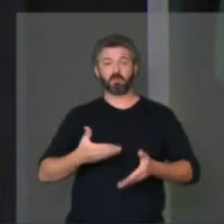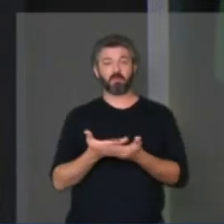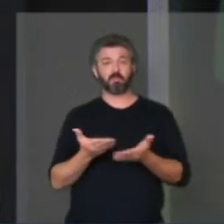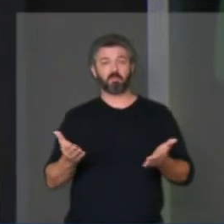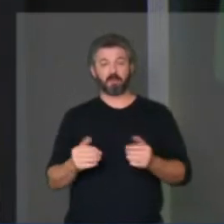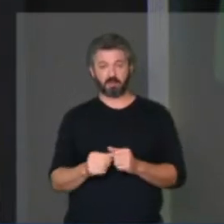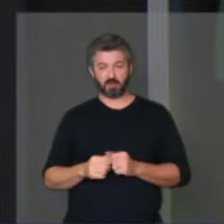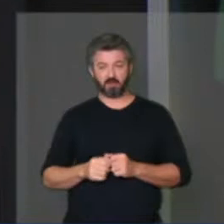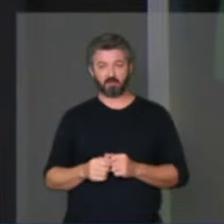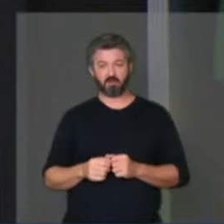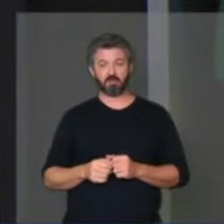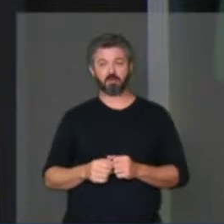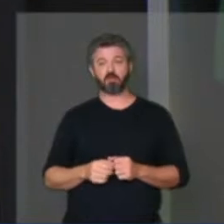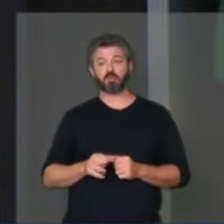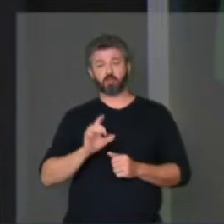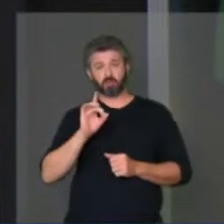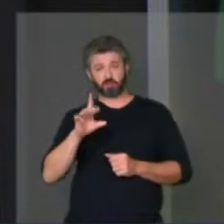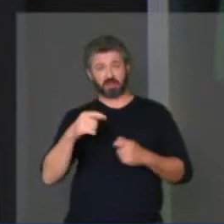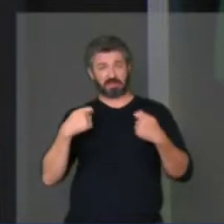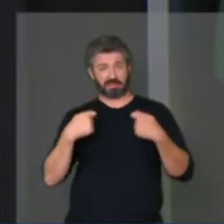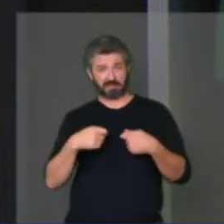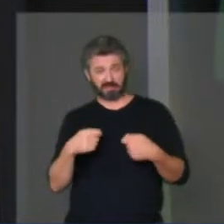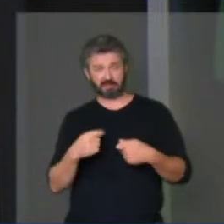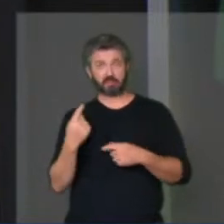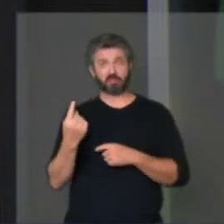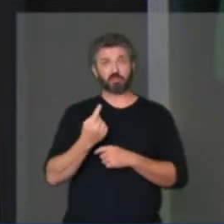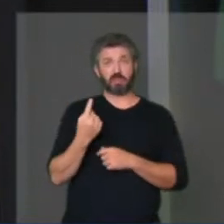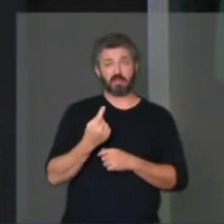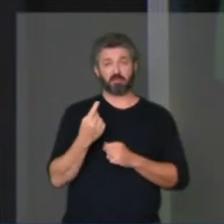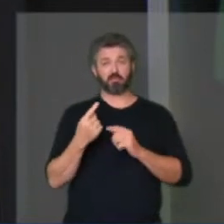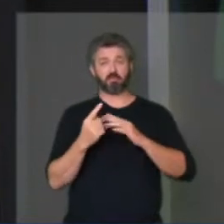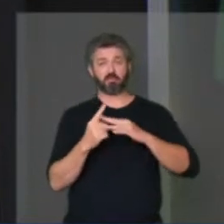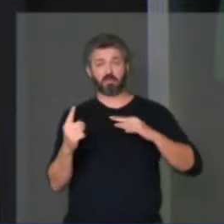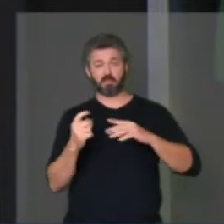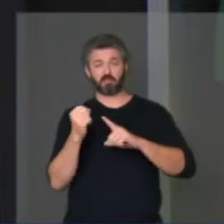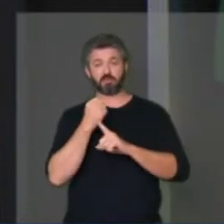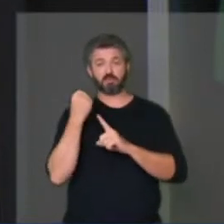ISOLAMENTO SOCIAL MAS TAMBÉM PELAS DEVASTADORES EFEITOS SOCIOECONÔMICOS DECORRENTES